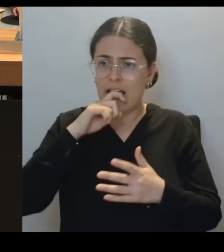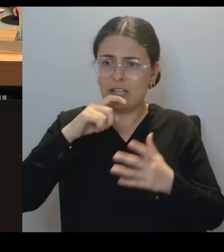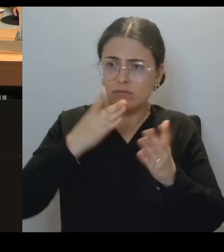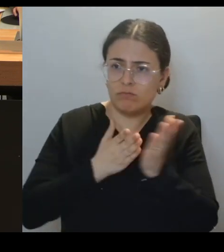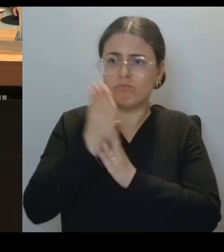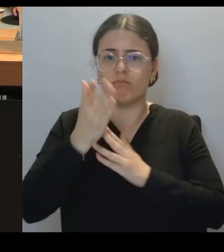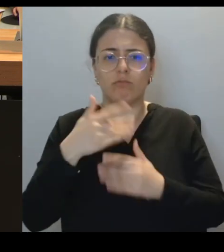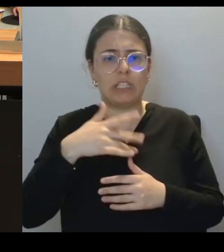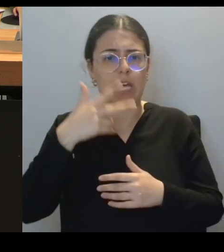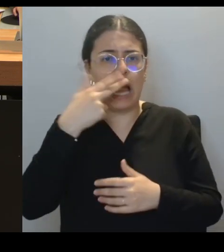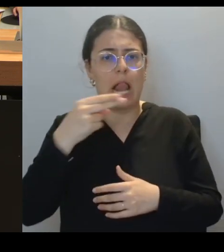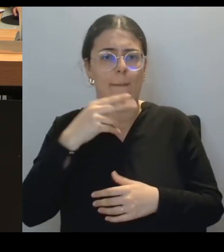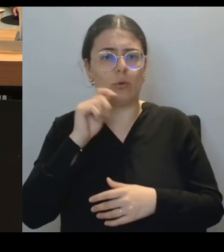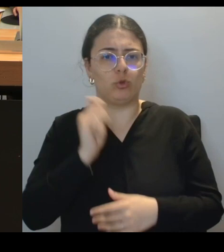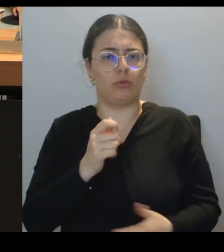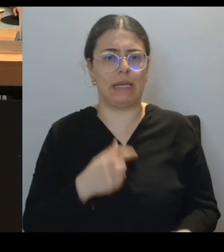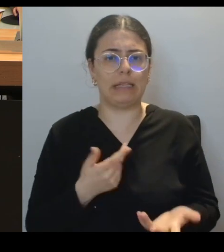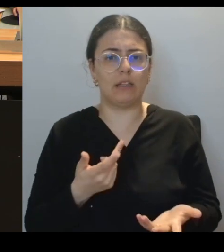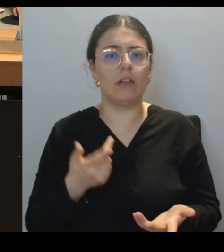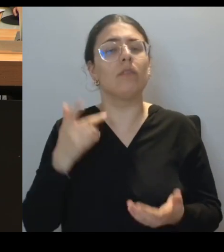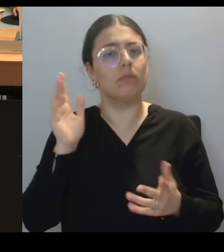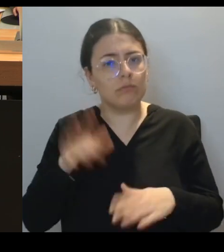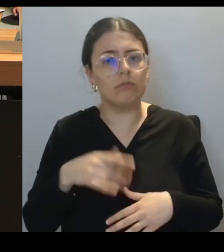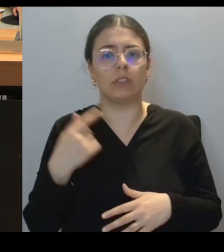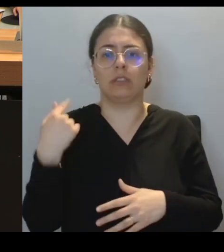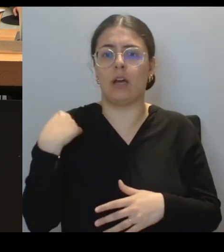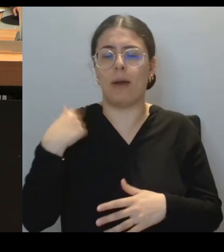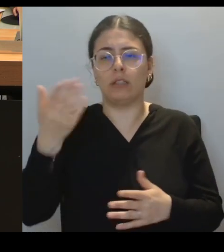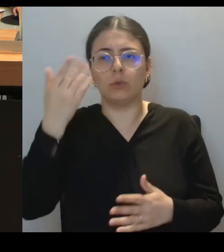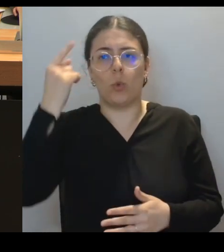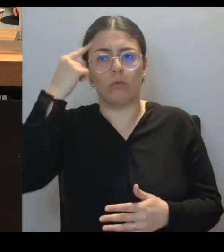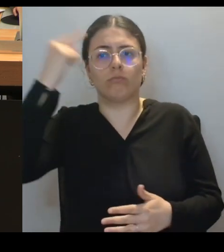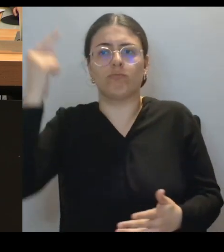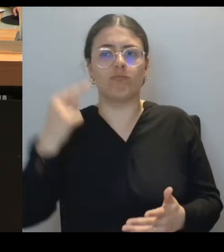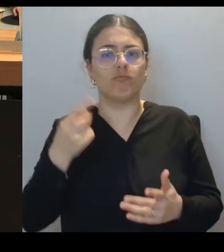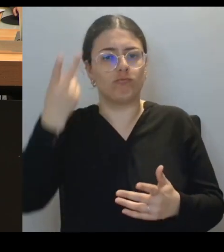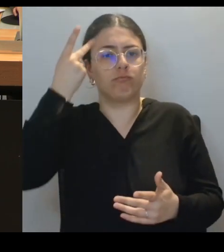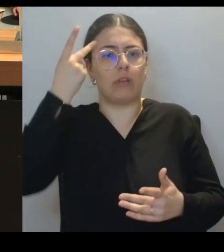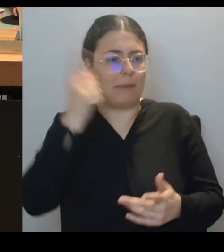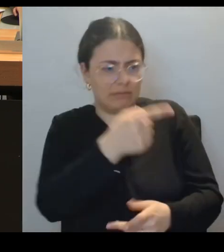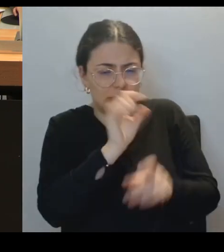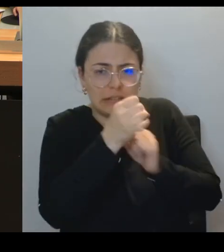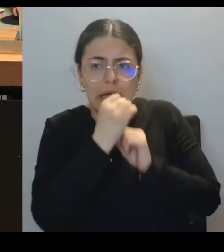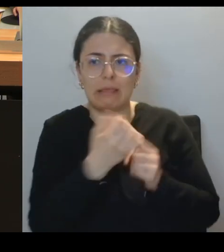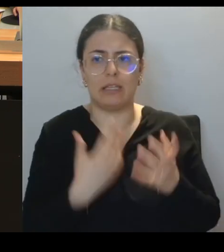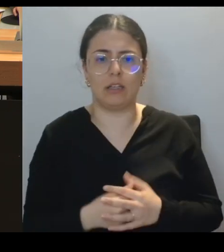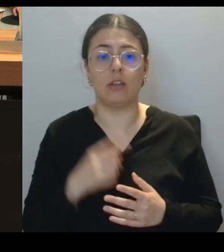weil sie das nicht können. Und noch eine Geschichte Der deutsche Sonderweg, der deutsche Sonderweg eines